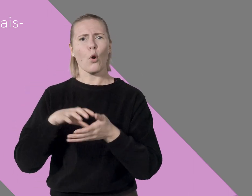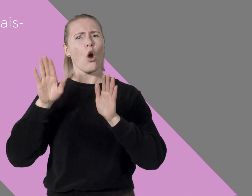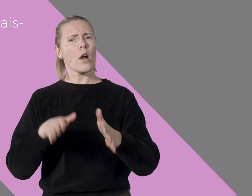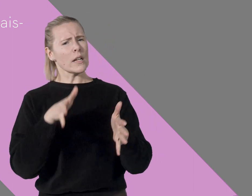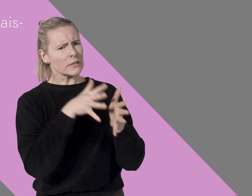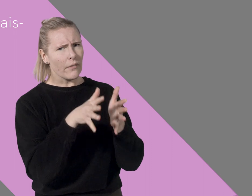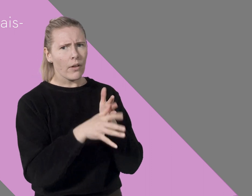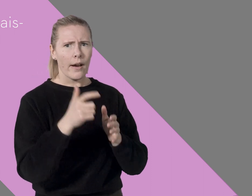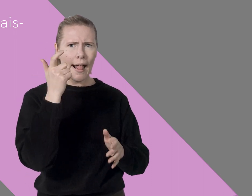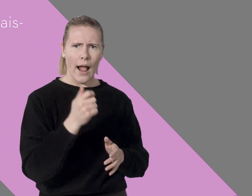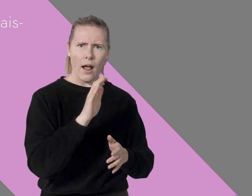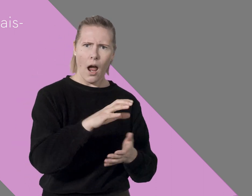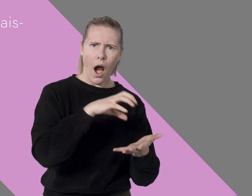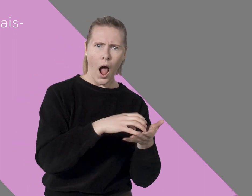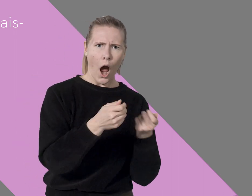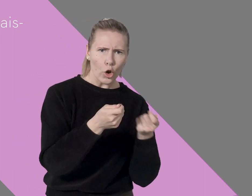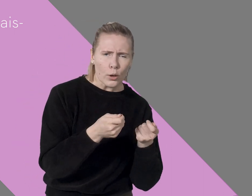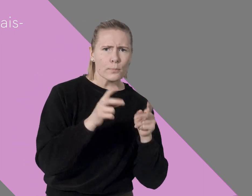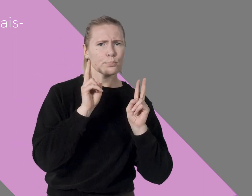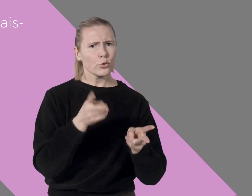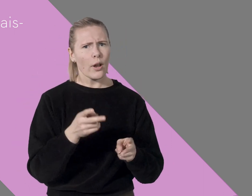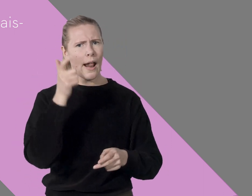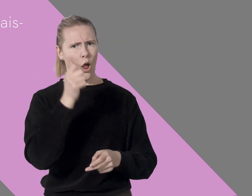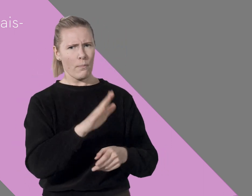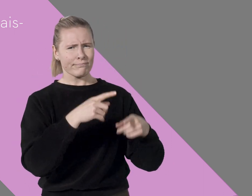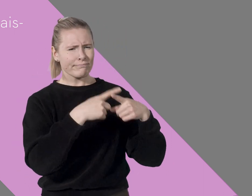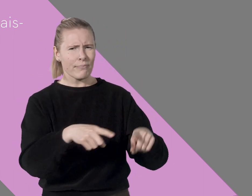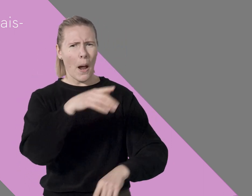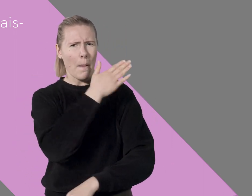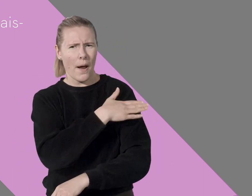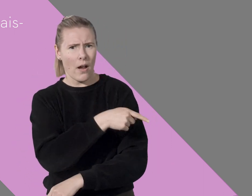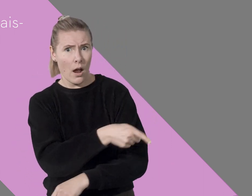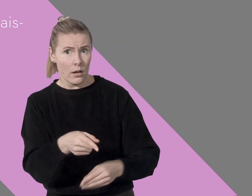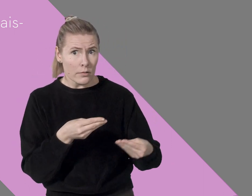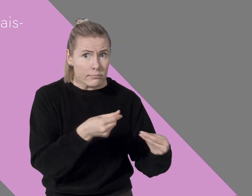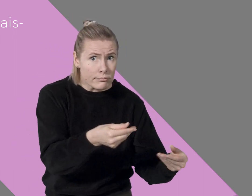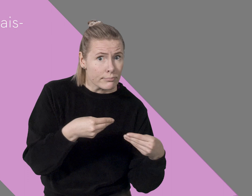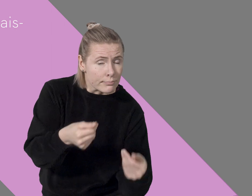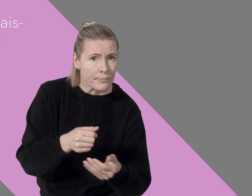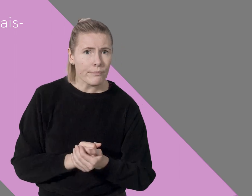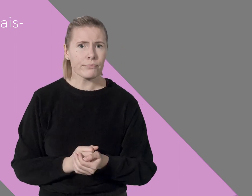on selvittänyt myös Kelan hallintoa ja sen järjestämien palveluiden toimivuutta.